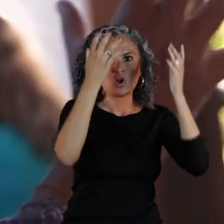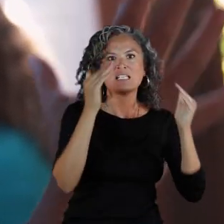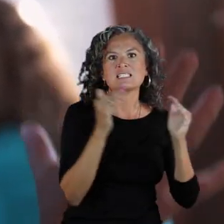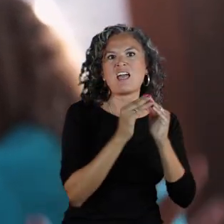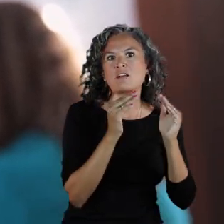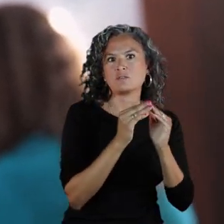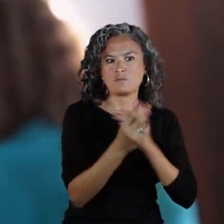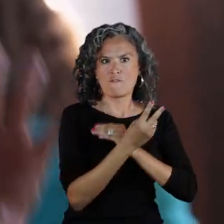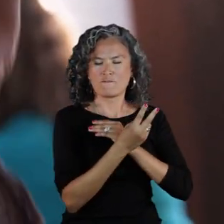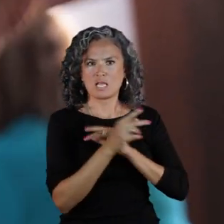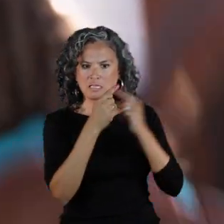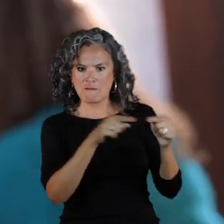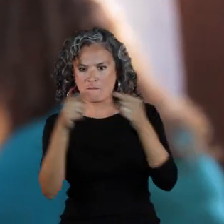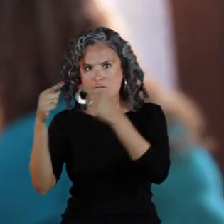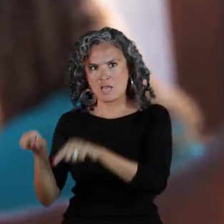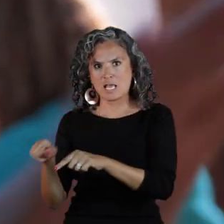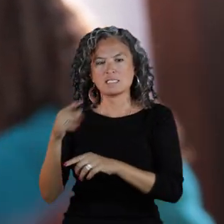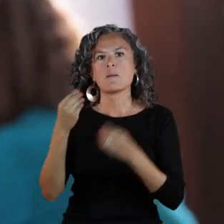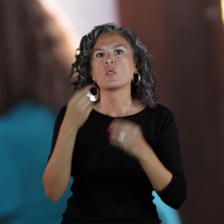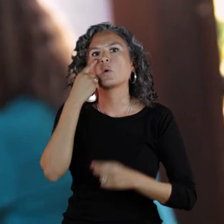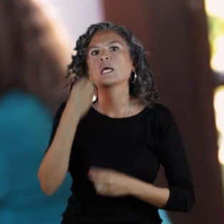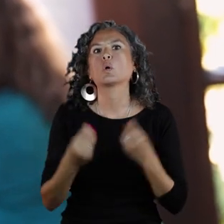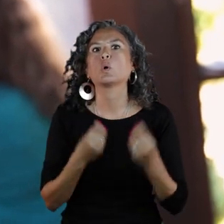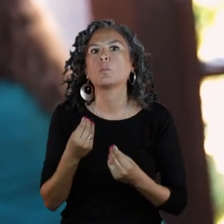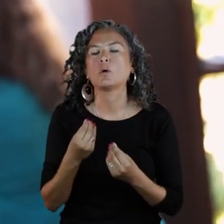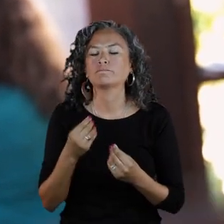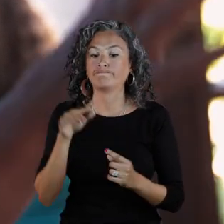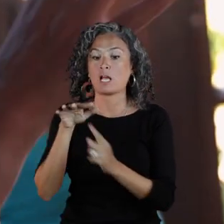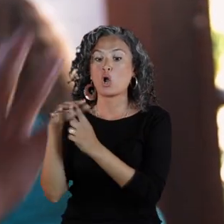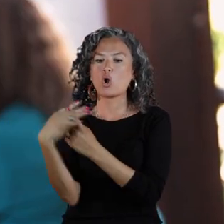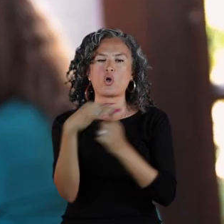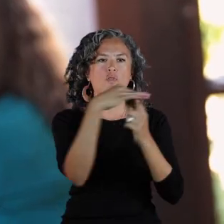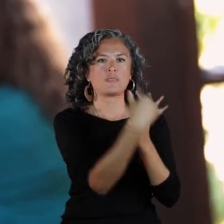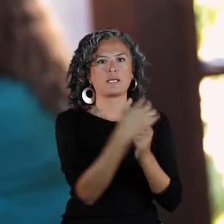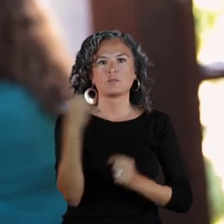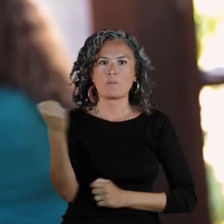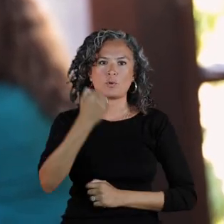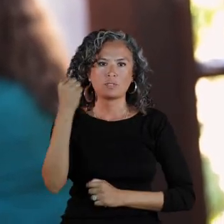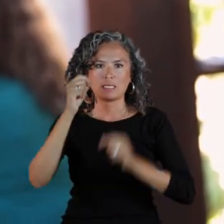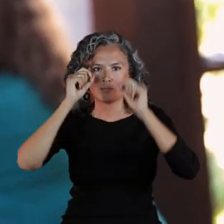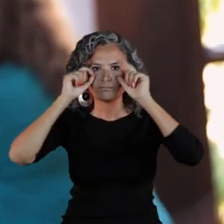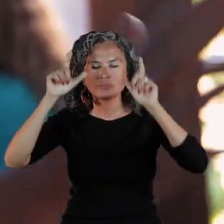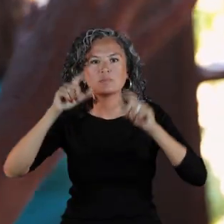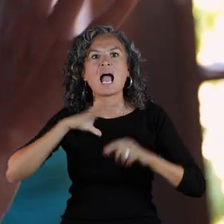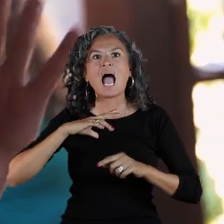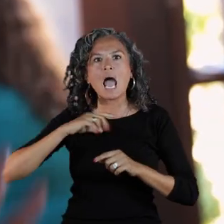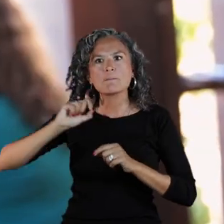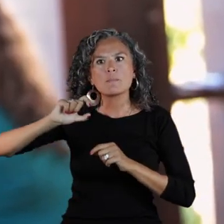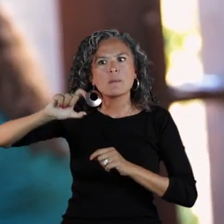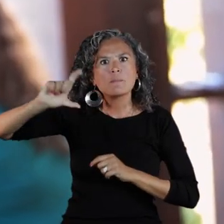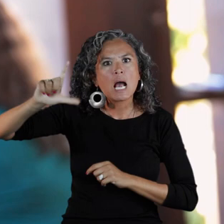defensa y violencia doméstica, el contexto es muy importante, la repetición en el tiempo